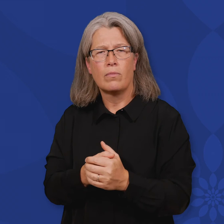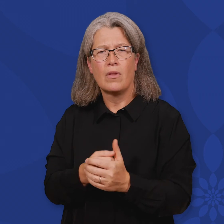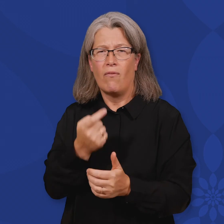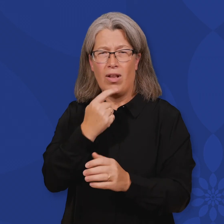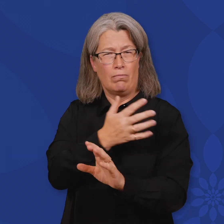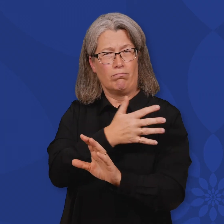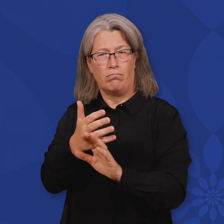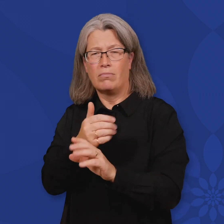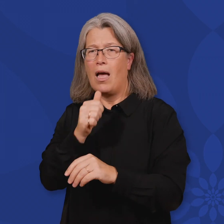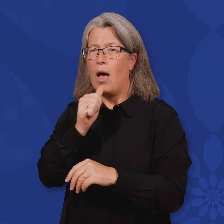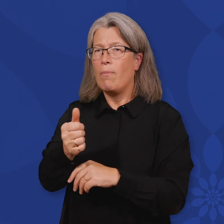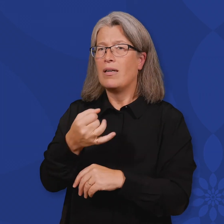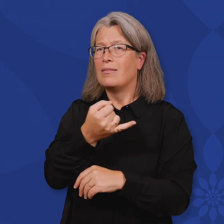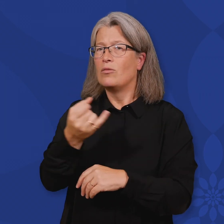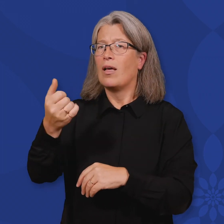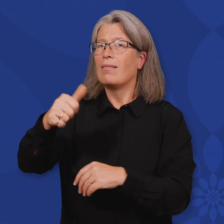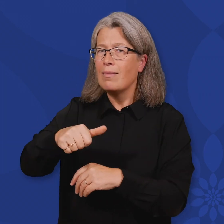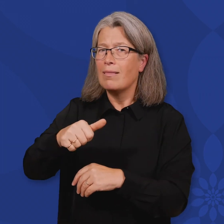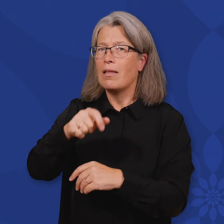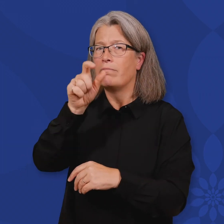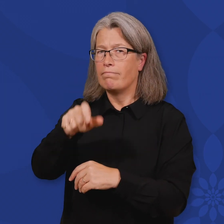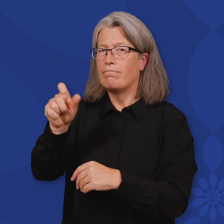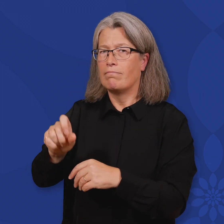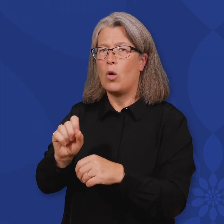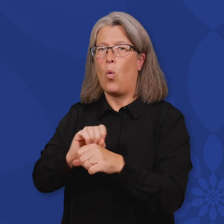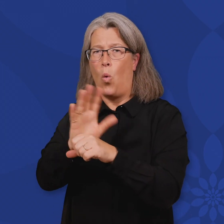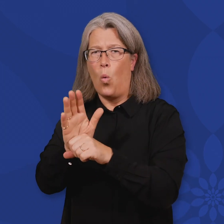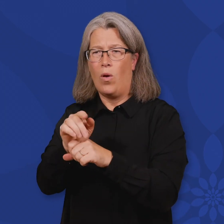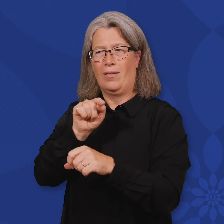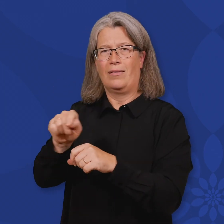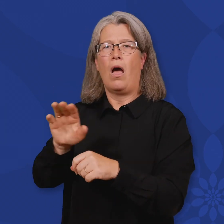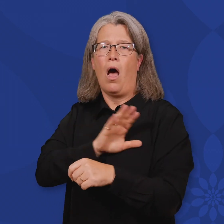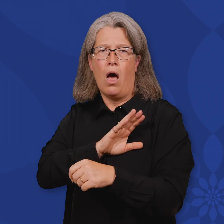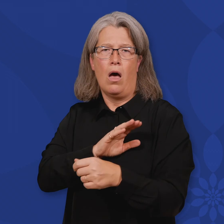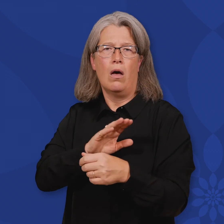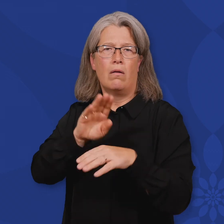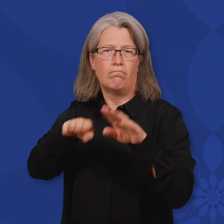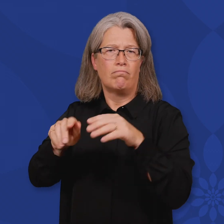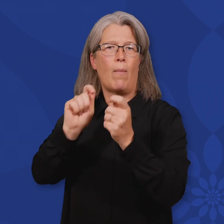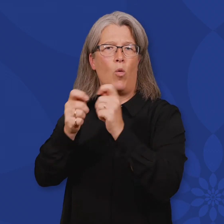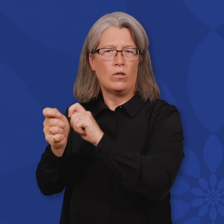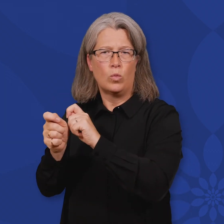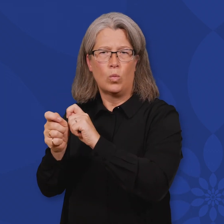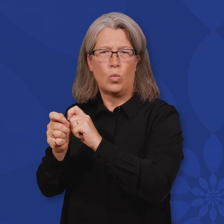Hittills har det i Finland rapporterats 690 fall som orsakats av en virusvariant.